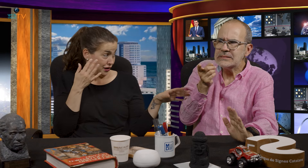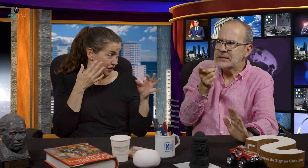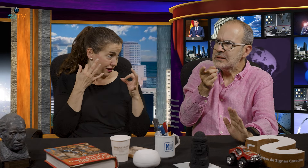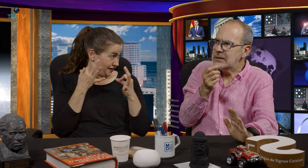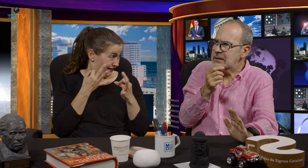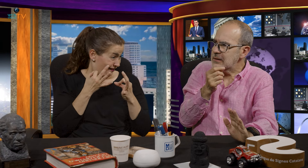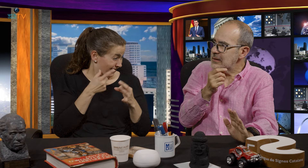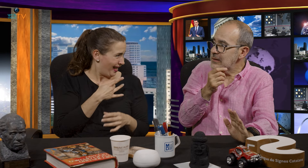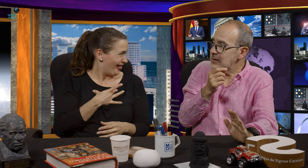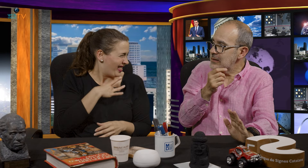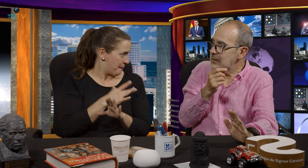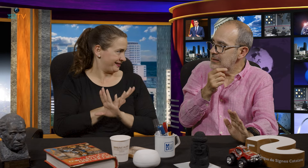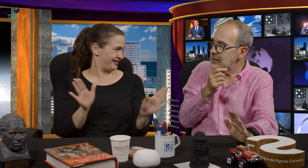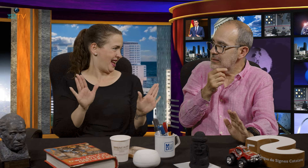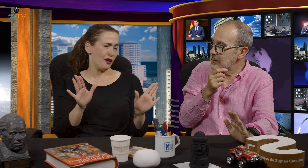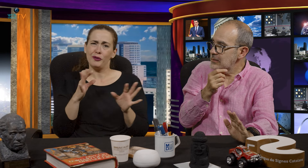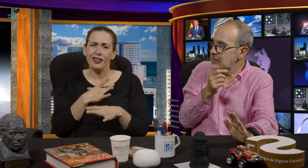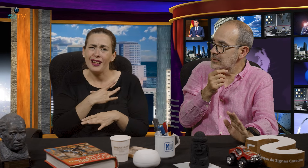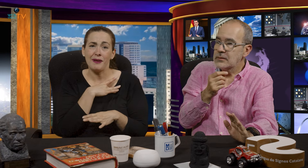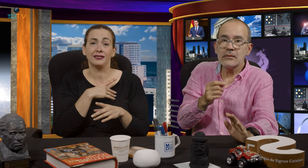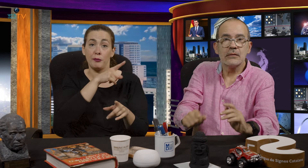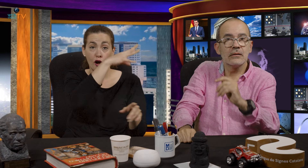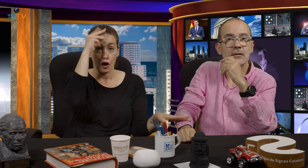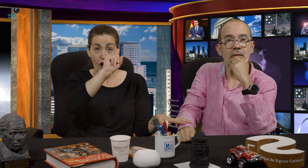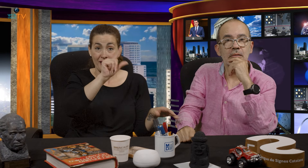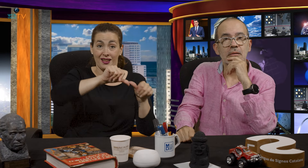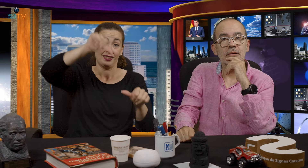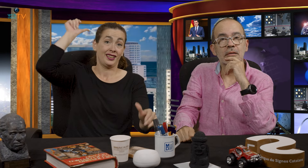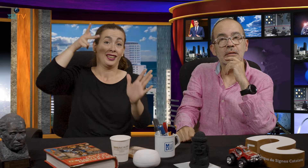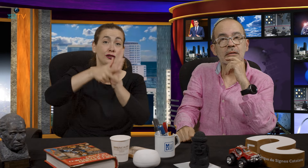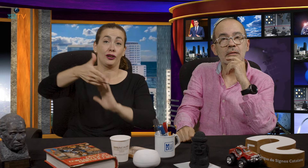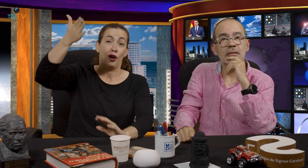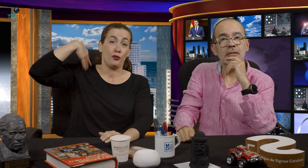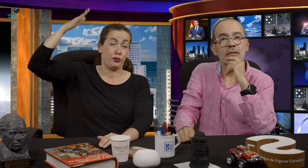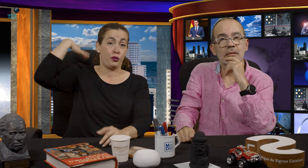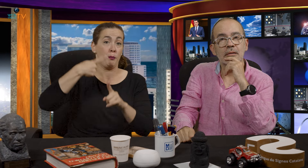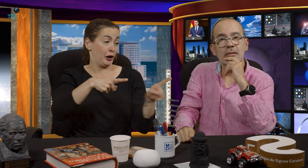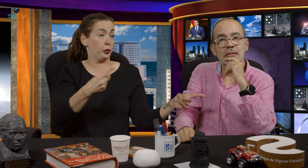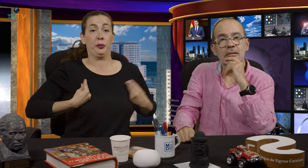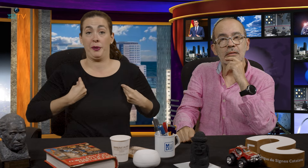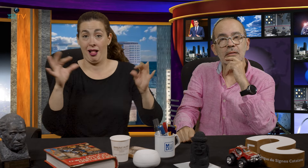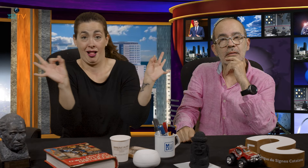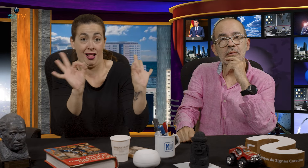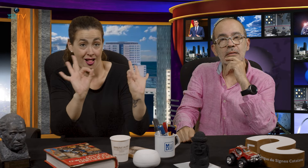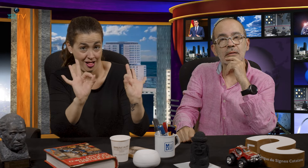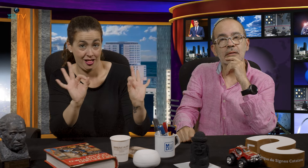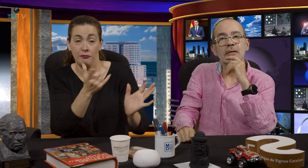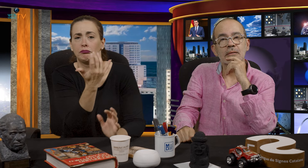Demasiados. Pero no te olvides de otros desastres de la historia, que tú no has vivido.